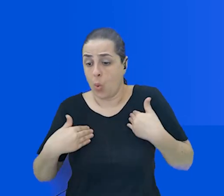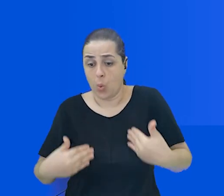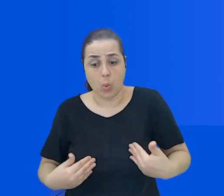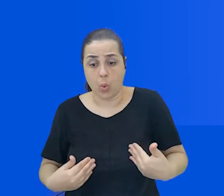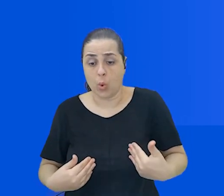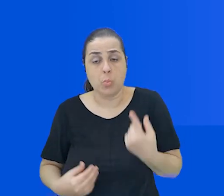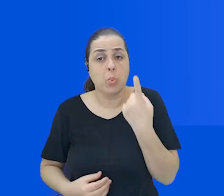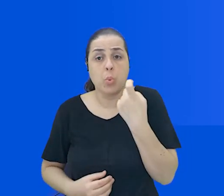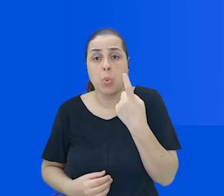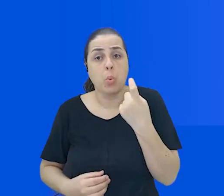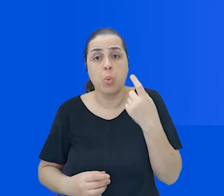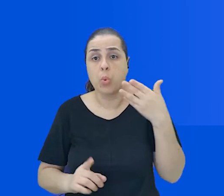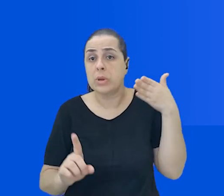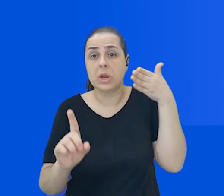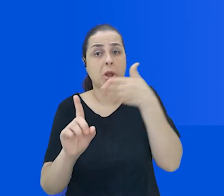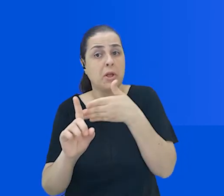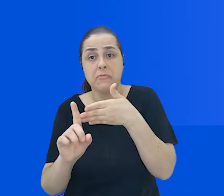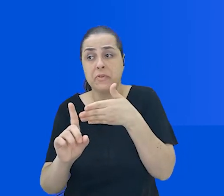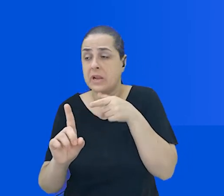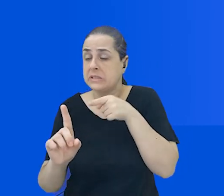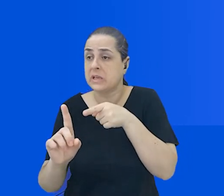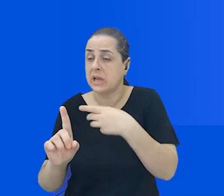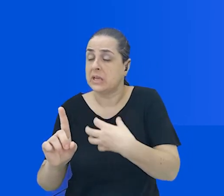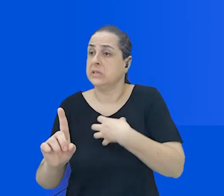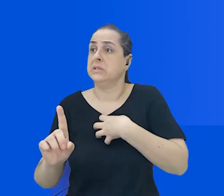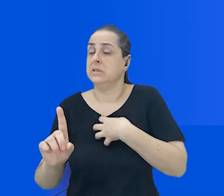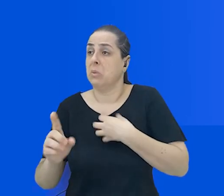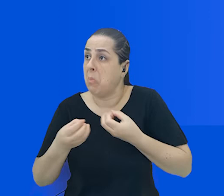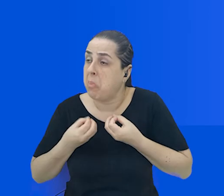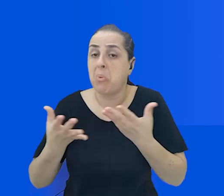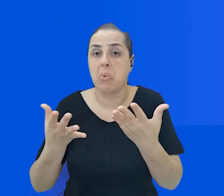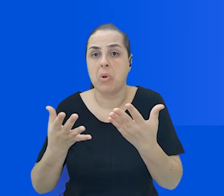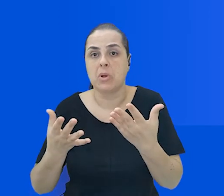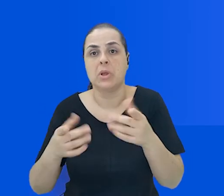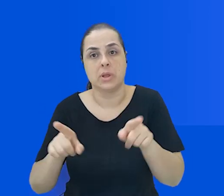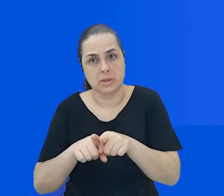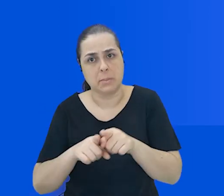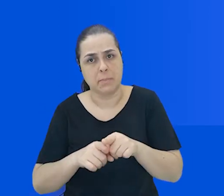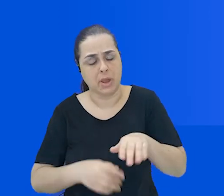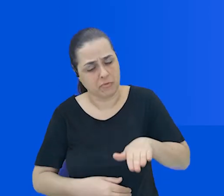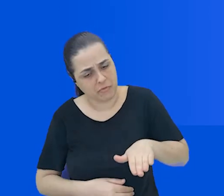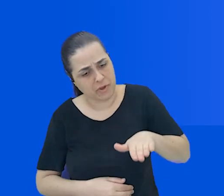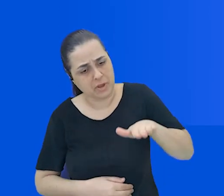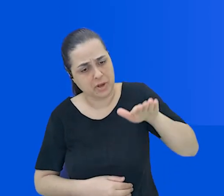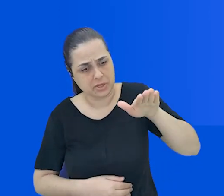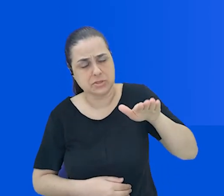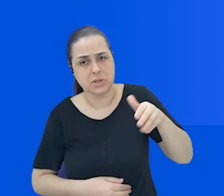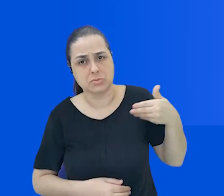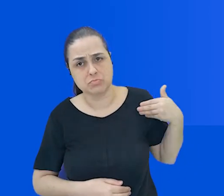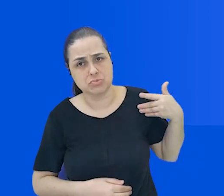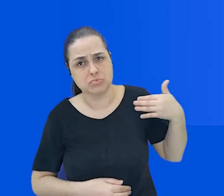como referência. A gente só vai relevando algumas coisas no comparativo também ao longo, a longo prazo.